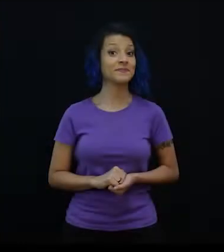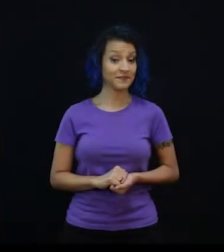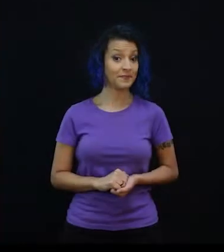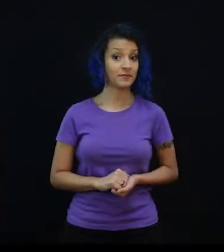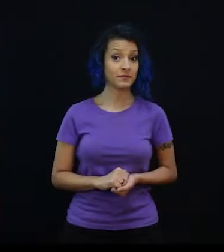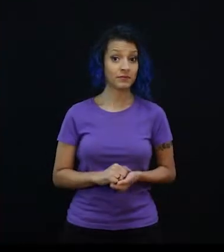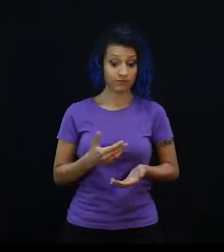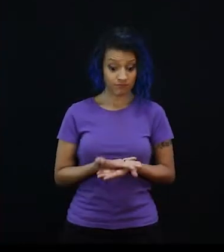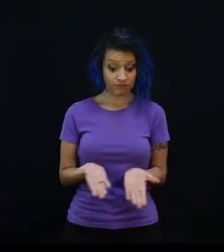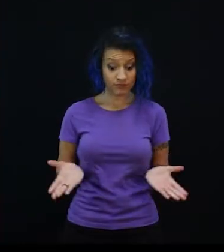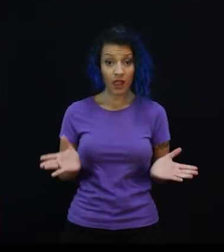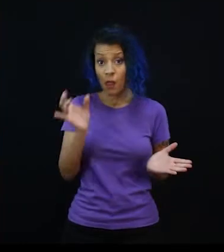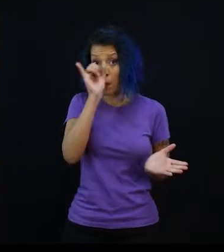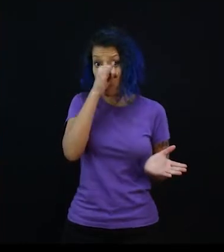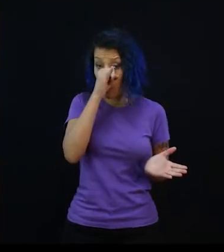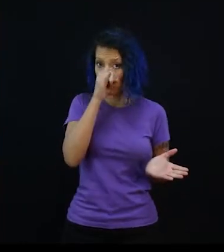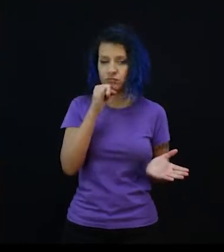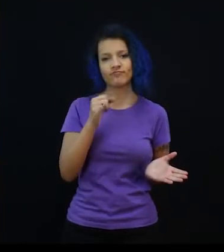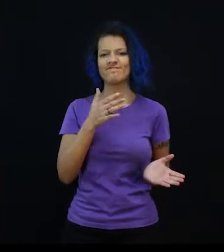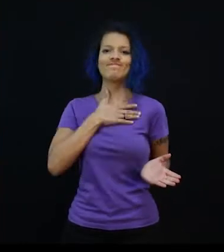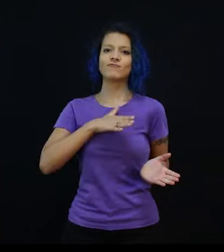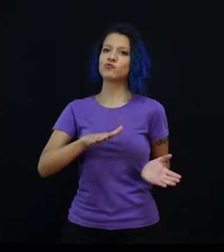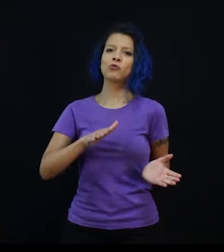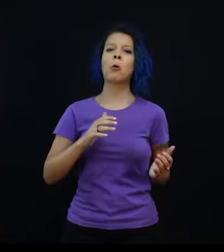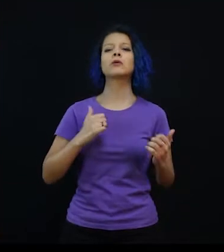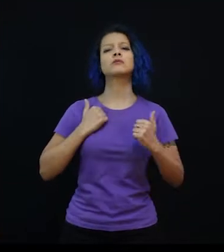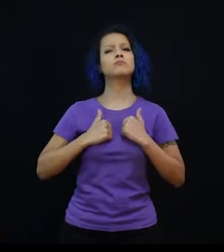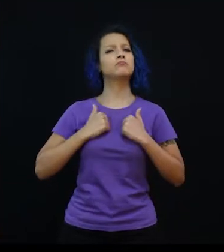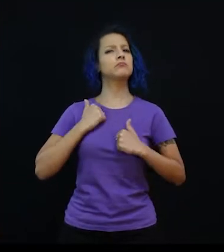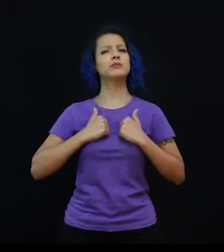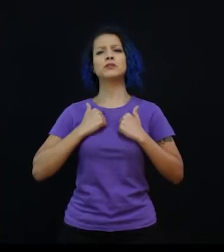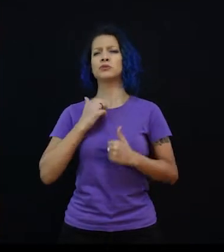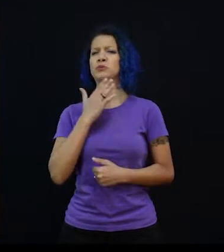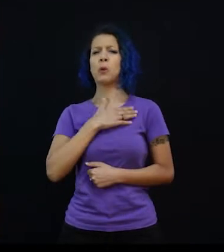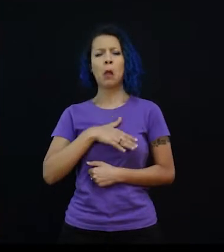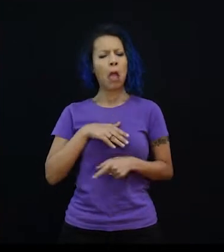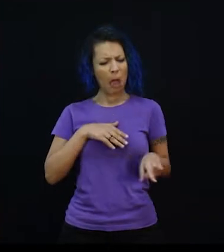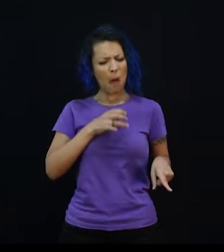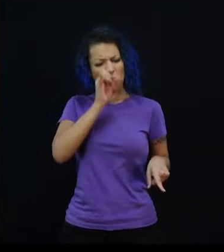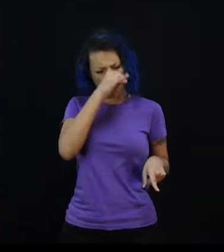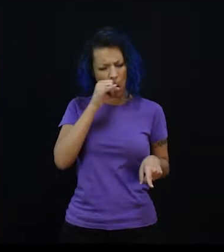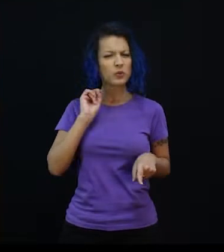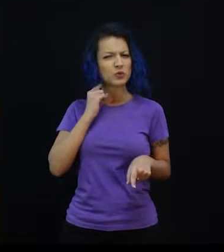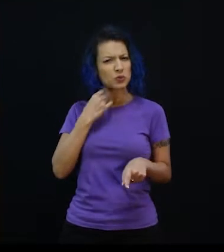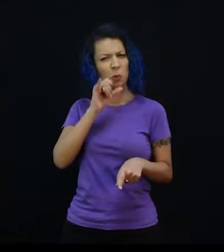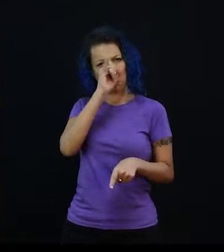eles também não gostam de tomar banho. Não gostam. É tudo porco, tudo porco esses porcos.